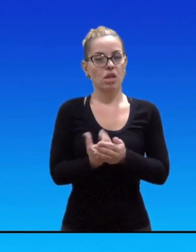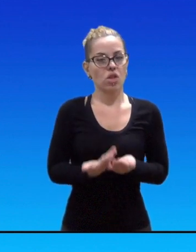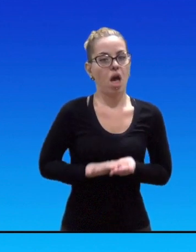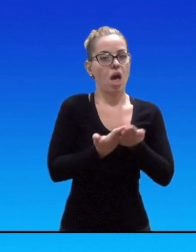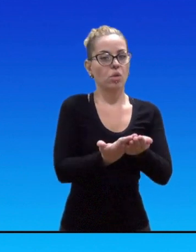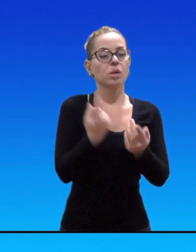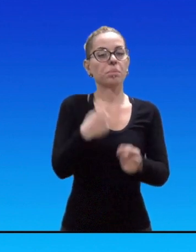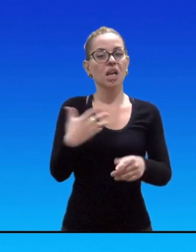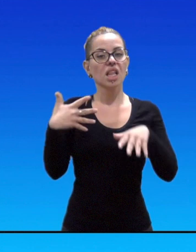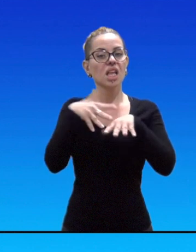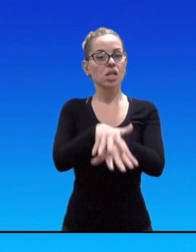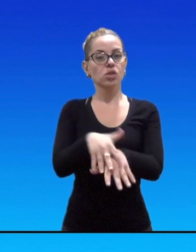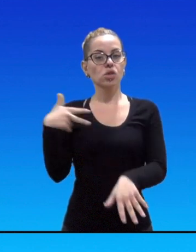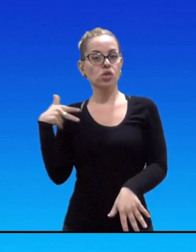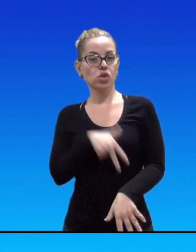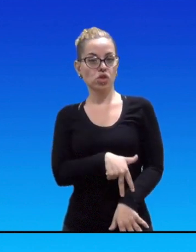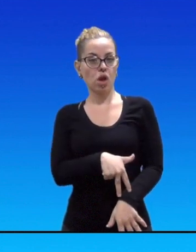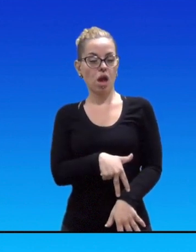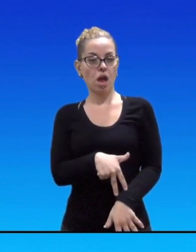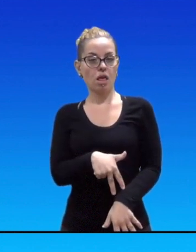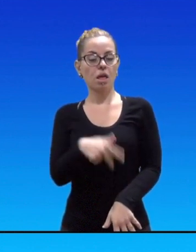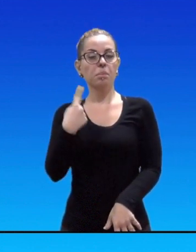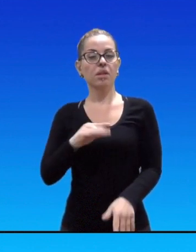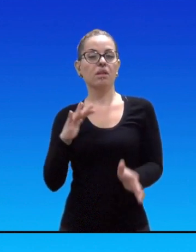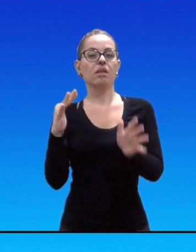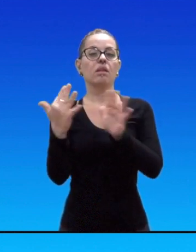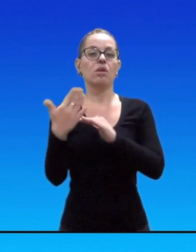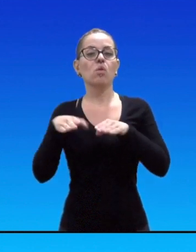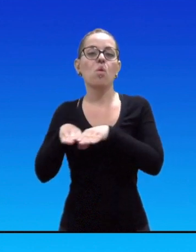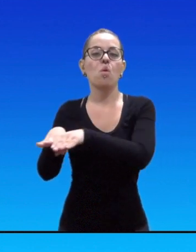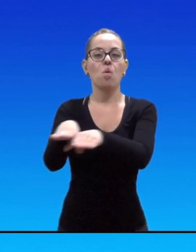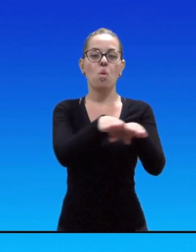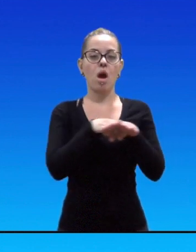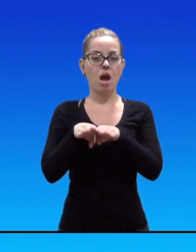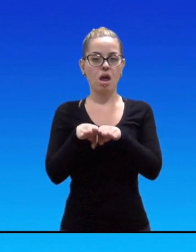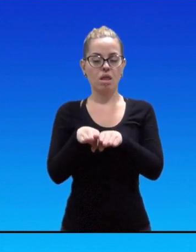che impediscono la piena integrazione sociale e l'uguaglianza.